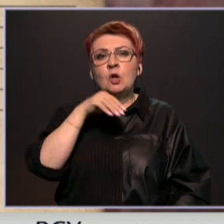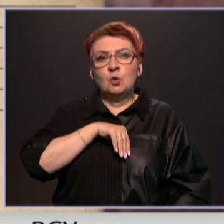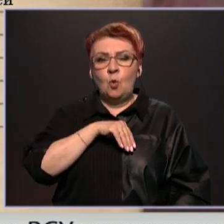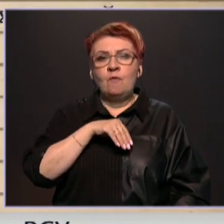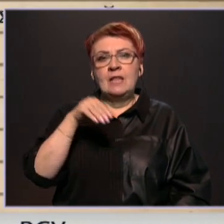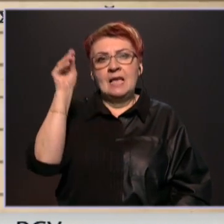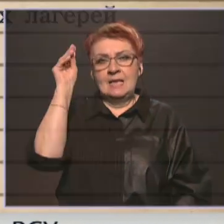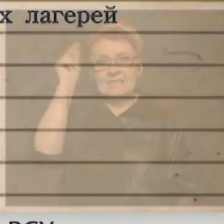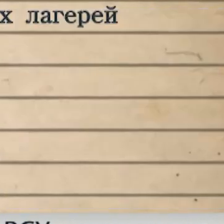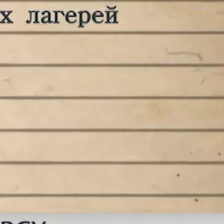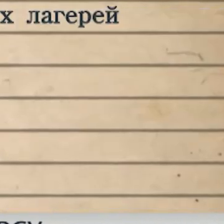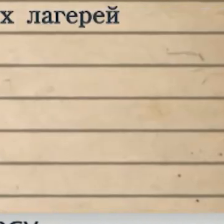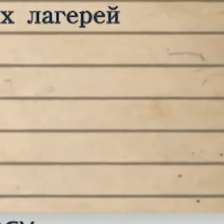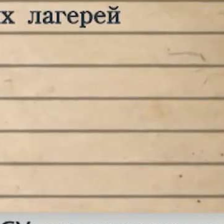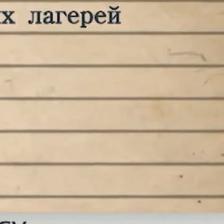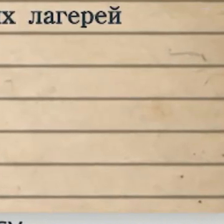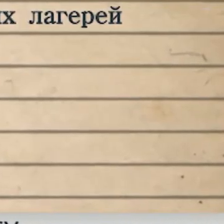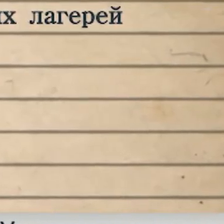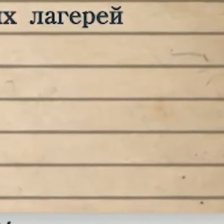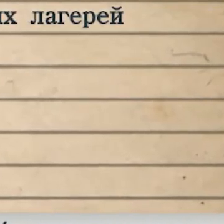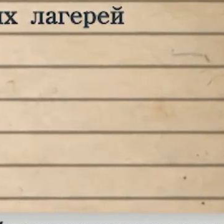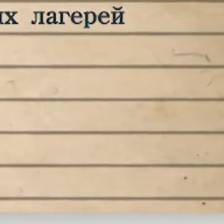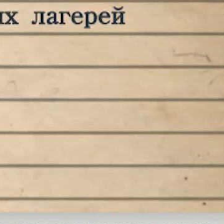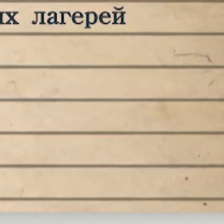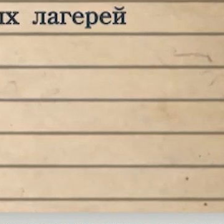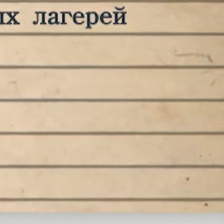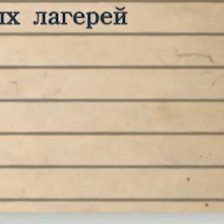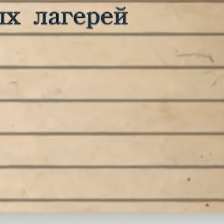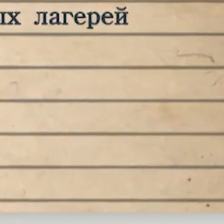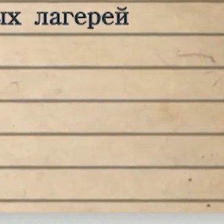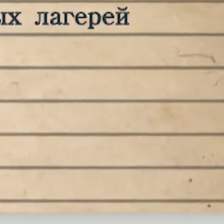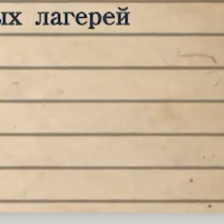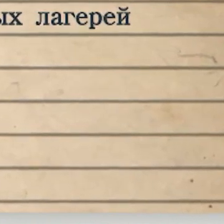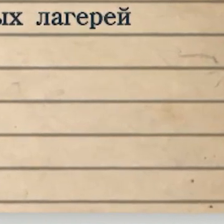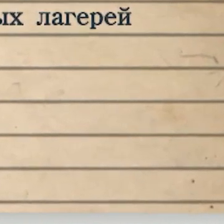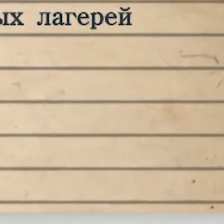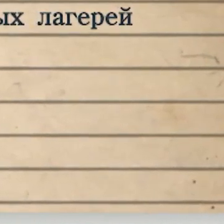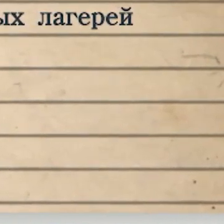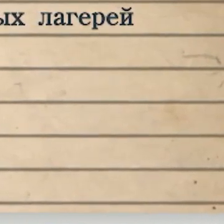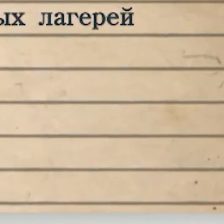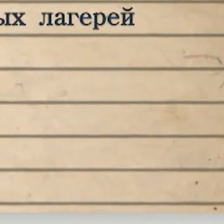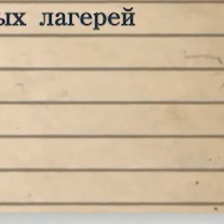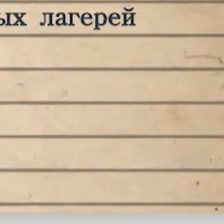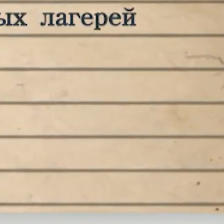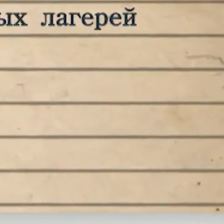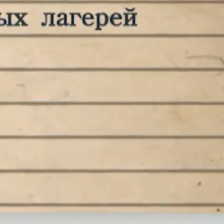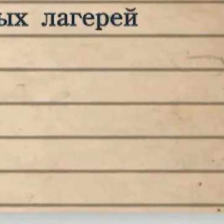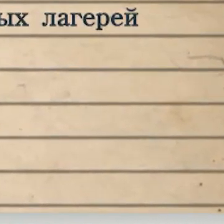должность настоятель церкви Троицы живоначальной села Троицы заколжье любимского района Ярославской